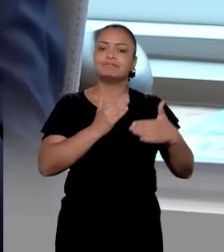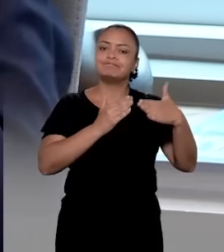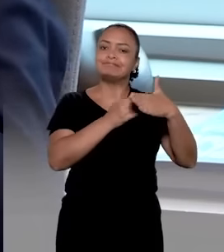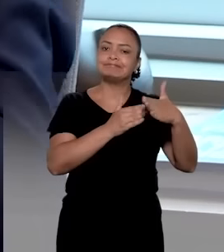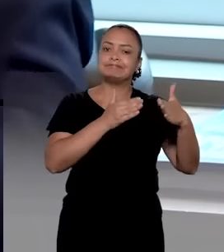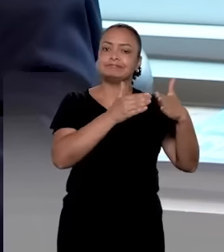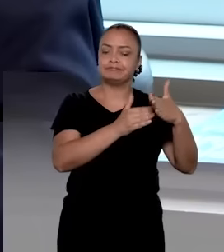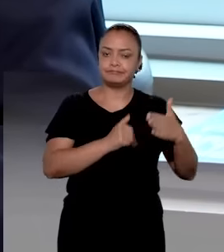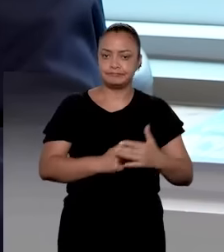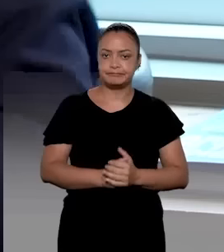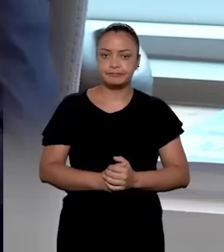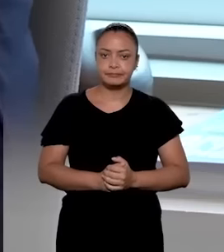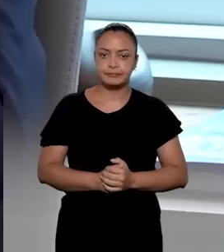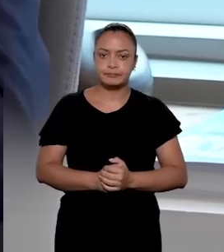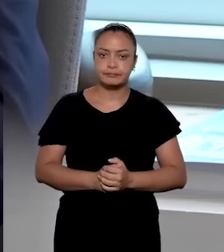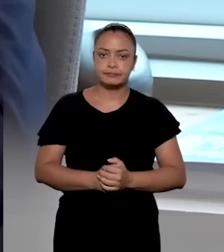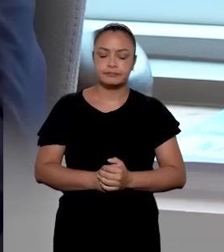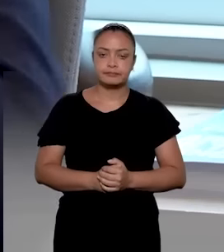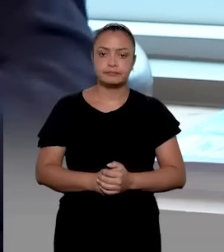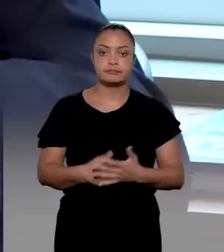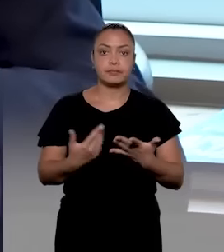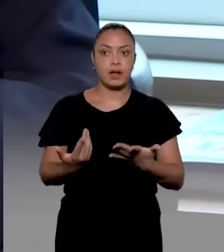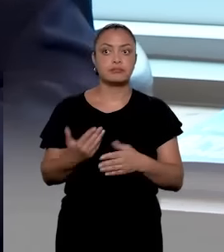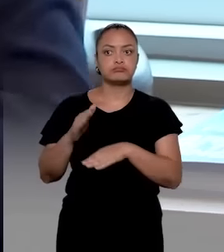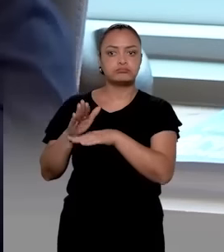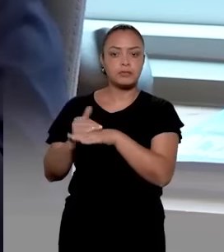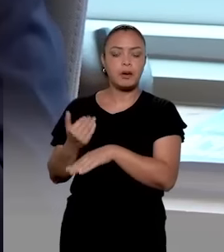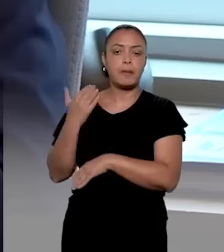que impedia a coisa de avançar. Chamamos o ministro da Agricultura,